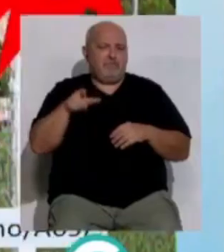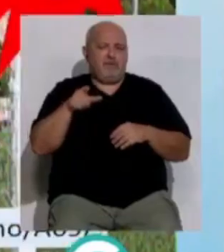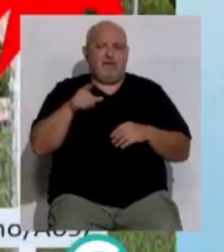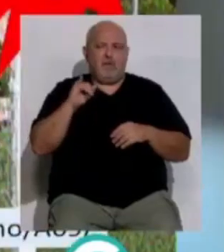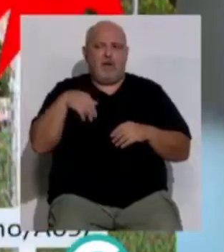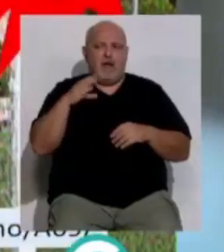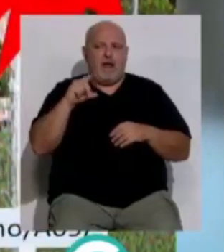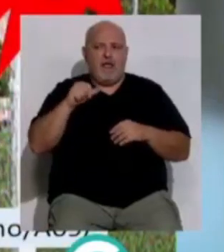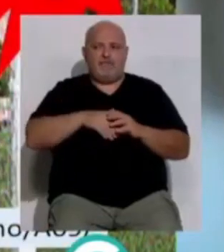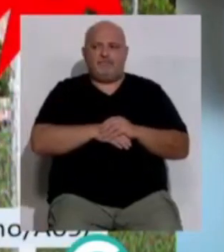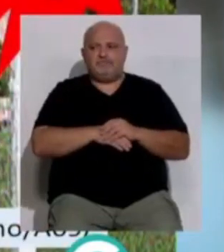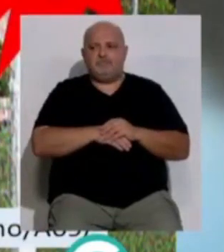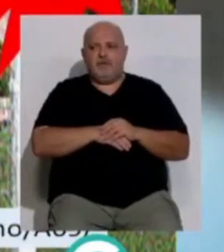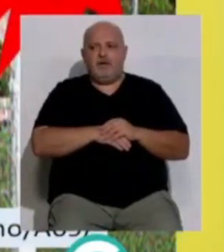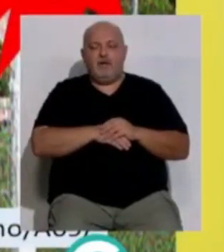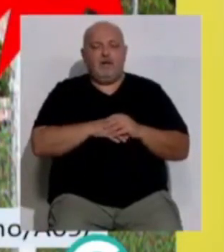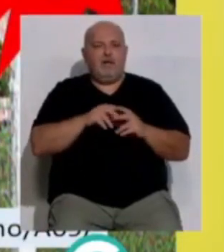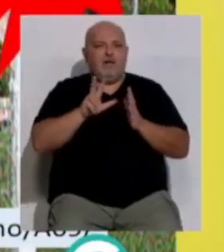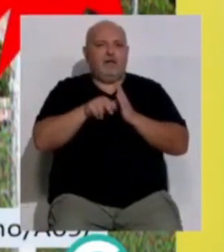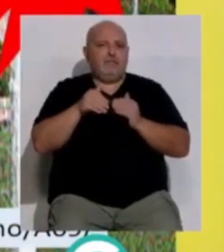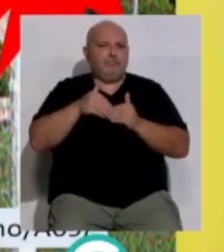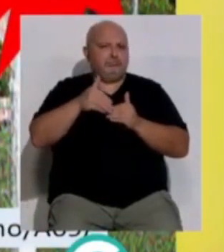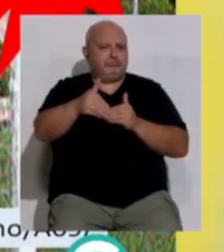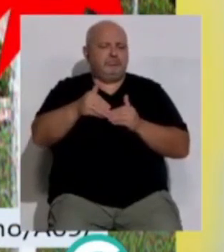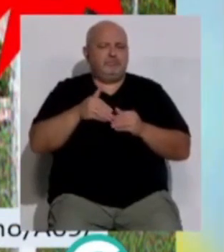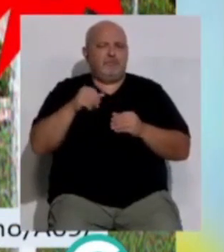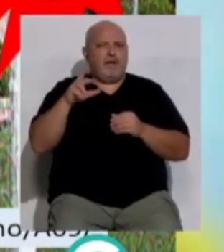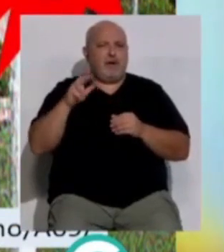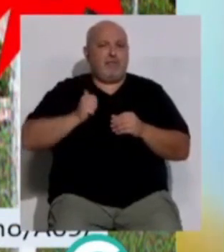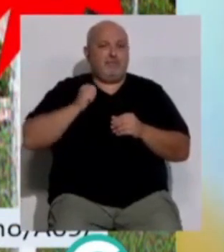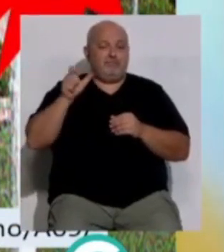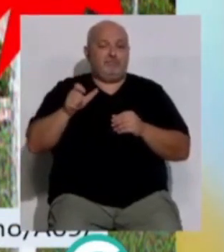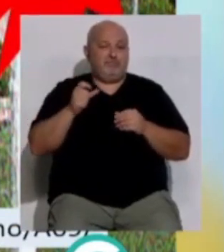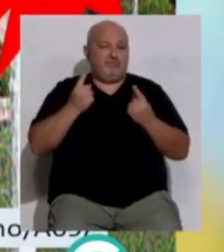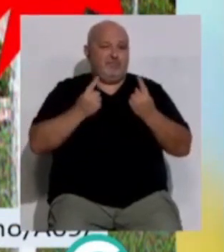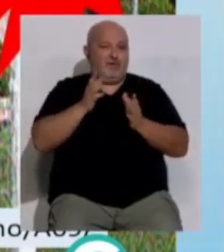acala y vamos a dejarlo para para más adelante pero más aprovechamos que los compañeros nos